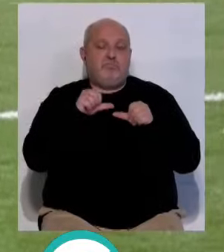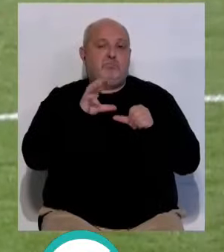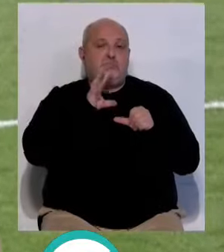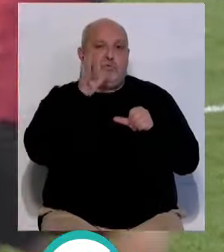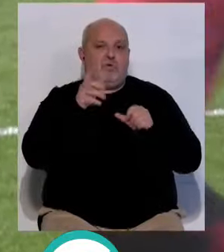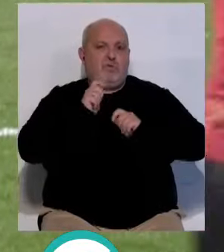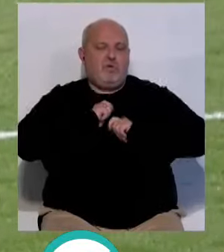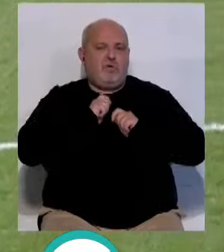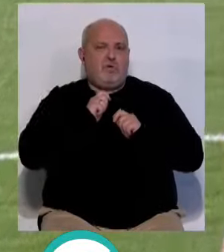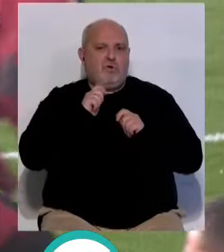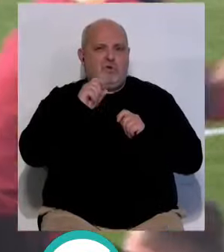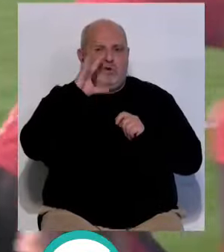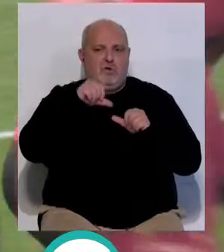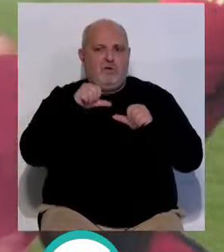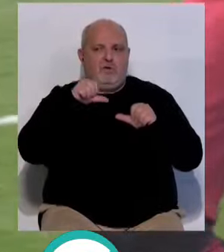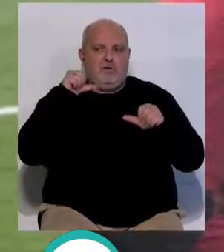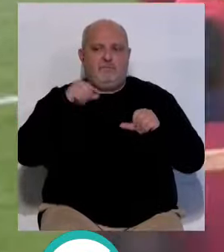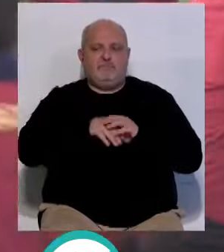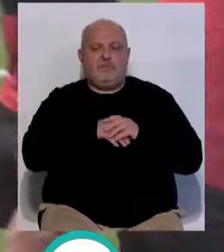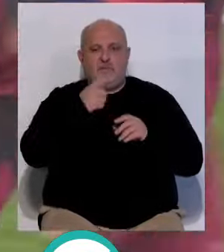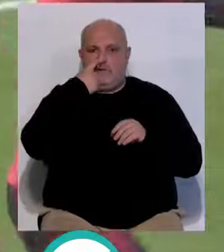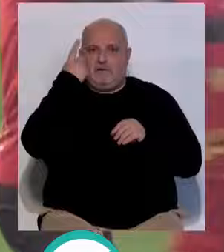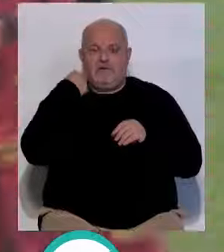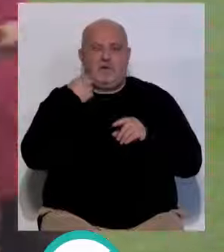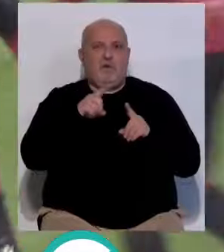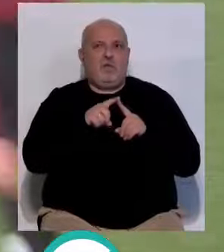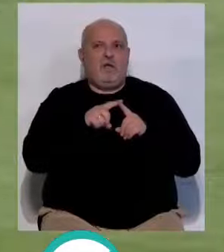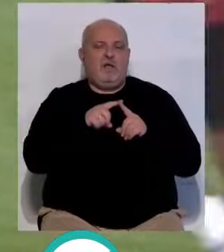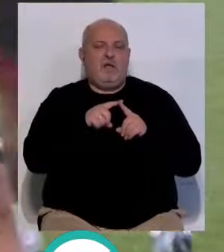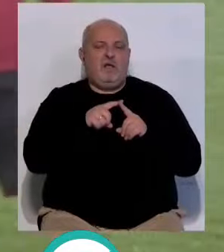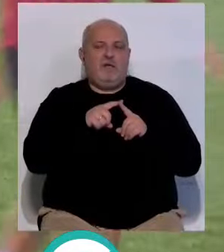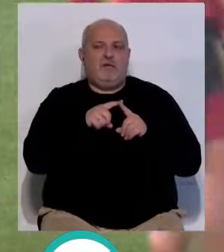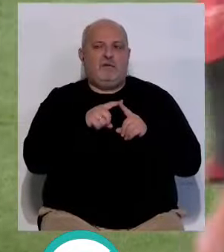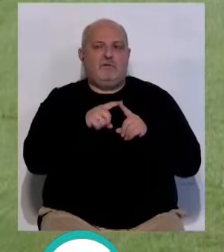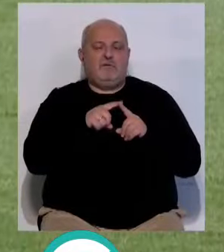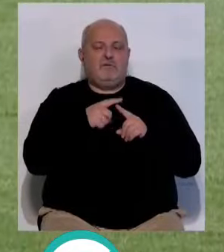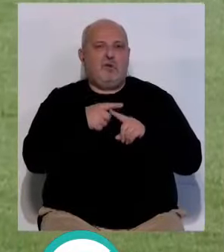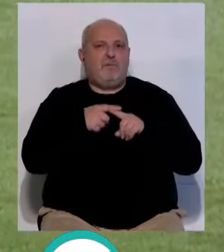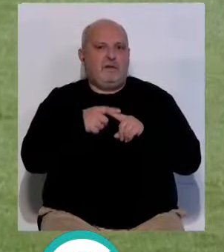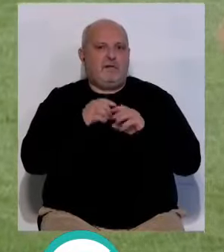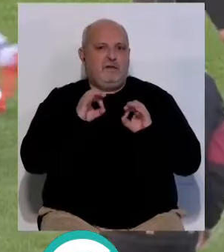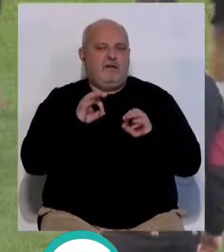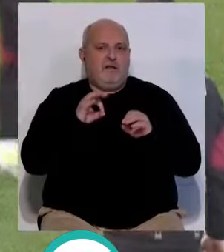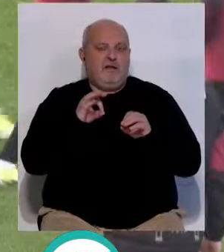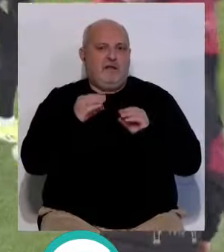acostumbró no laada pasada cl el año pasado como decía yo comparto con Álvaro que el año pasado si